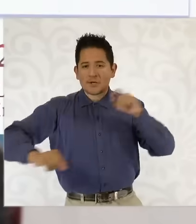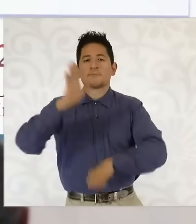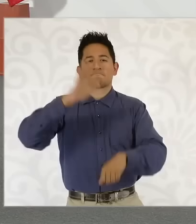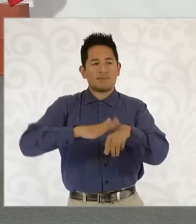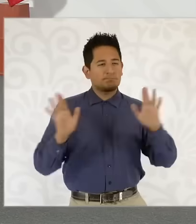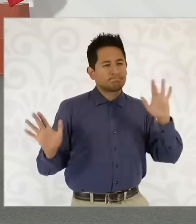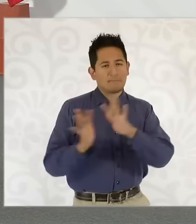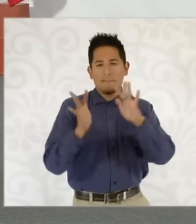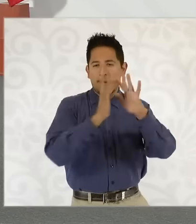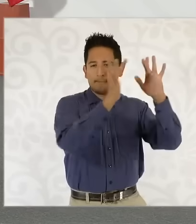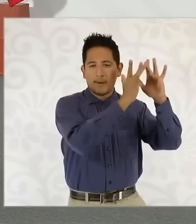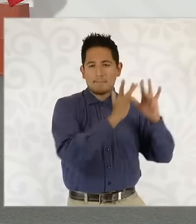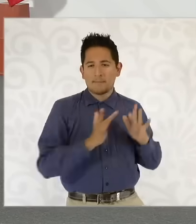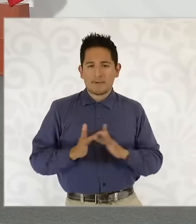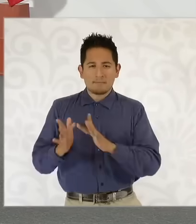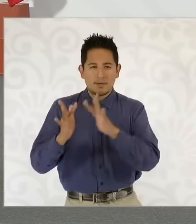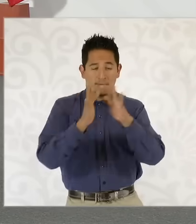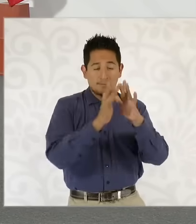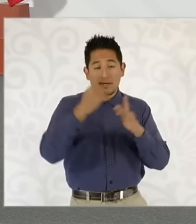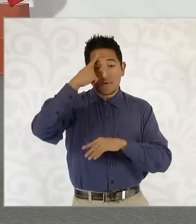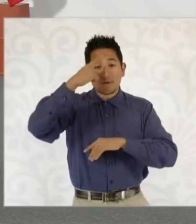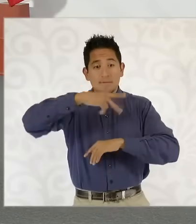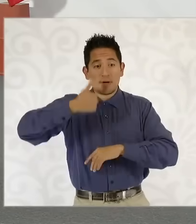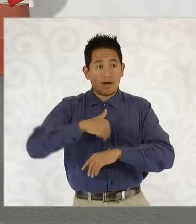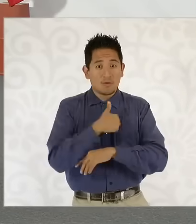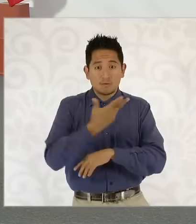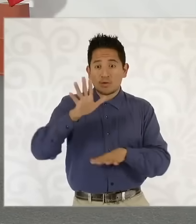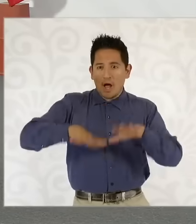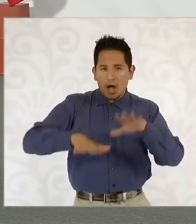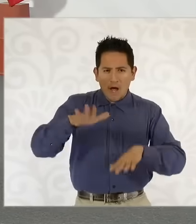término de congestión o descongestión de la red, nos estamos refiriendo a la capacidad